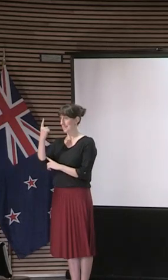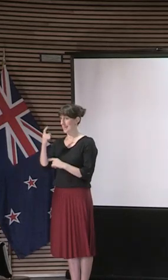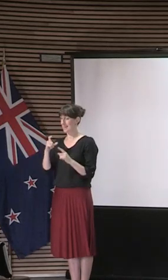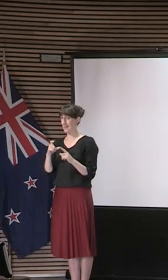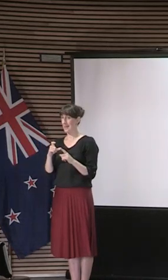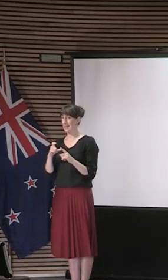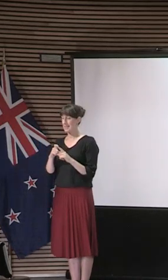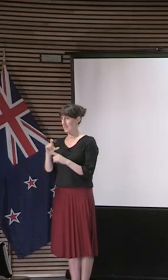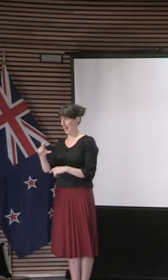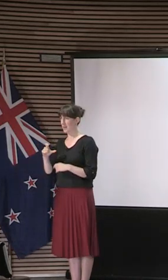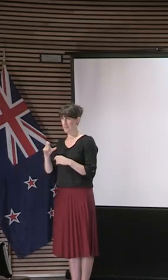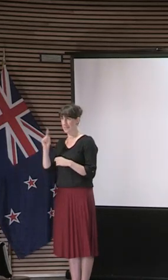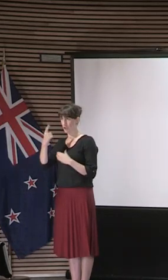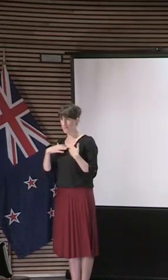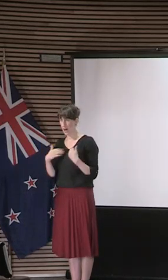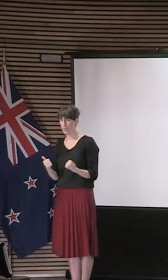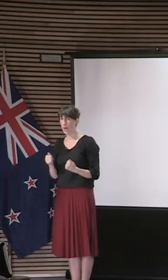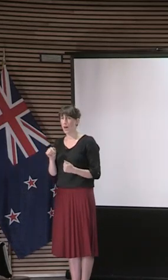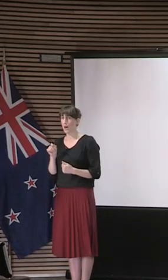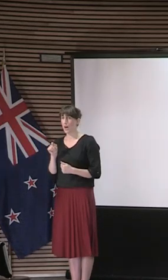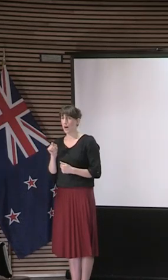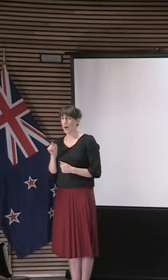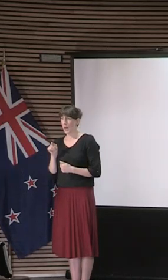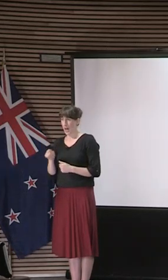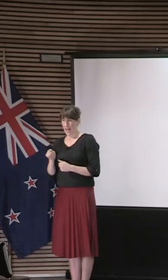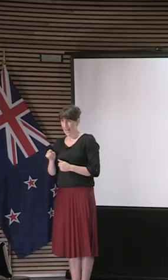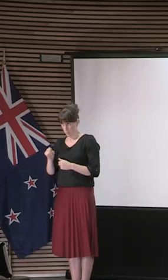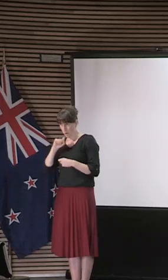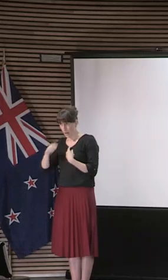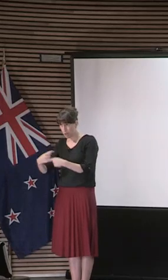whai whakaaro. KAUPAPA: He aha o